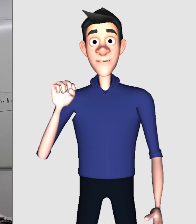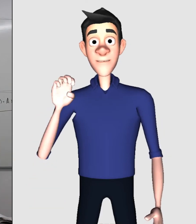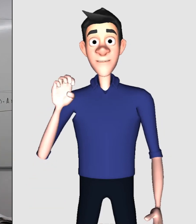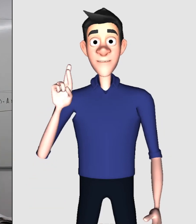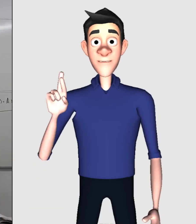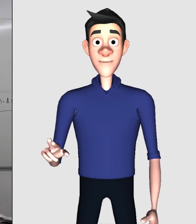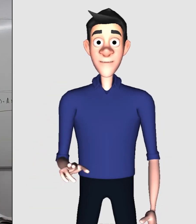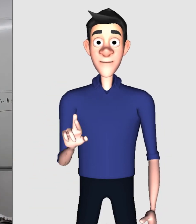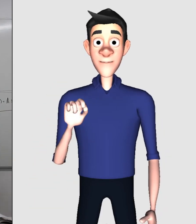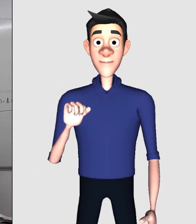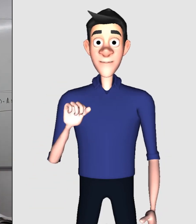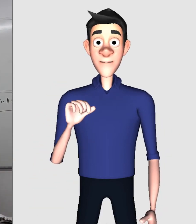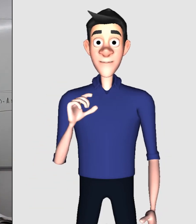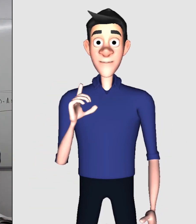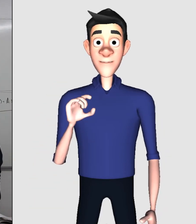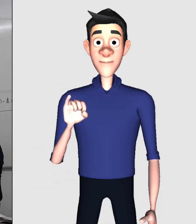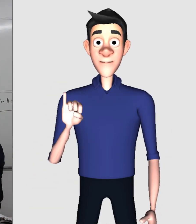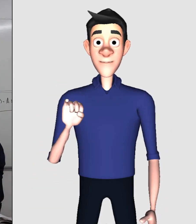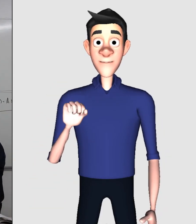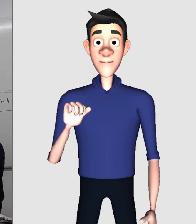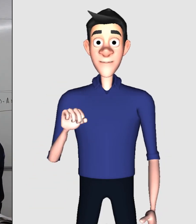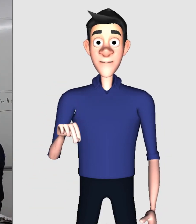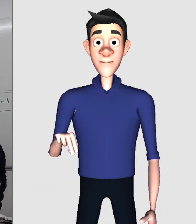Esta é a frequência natural